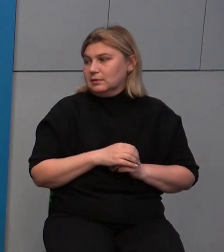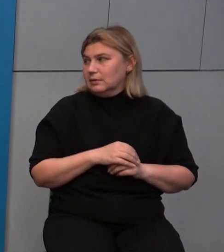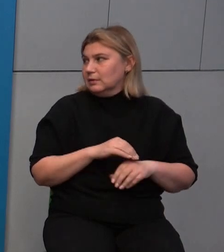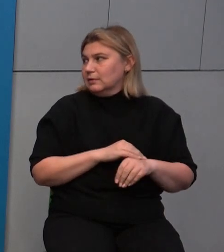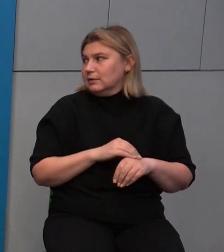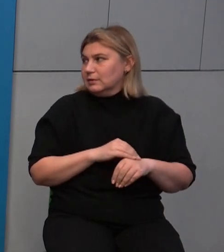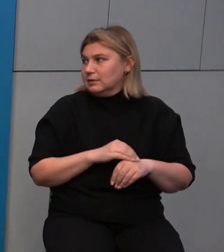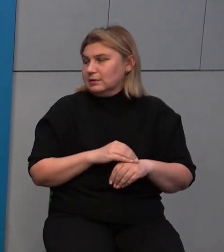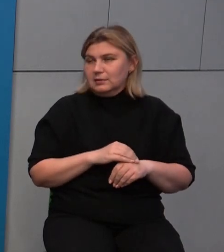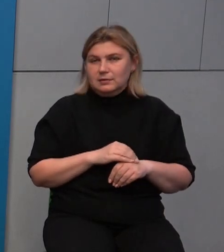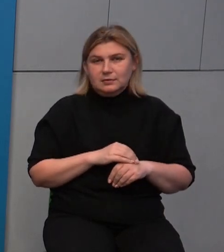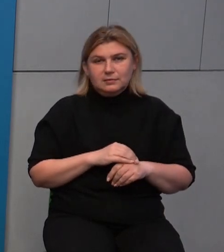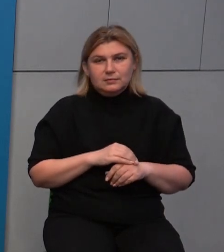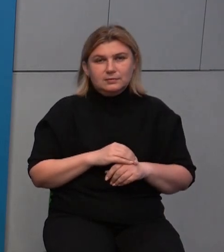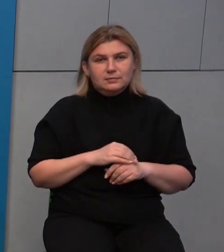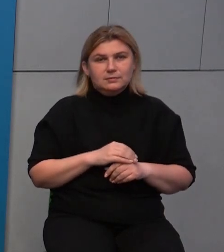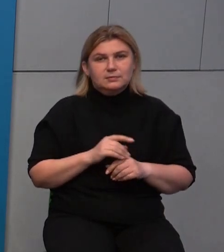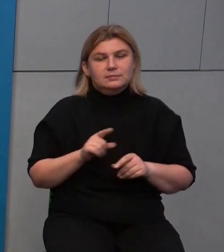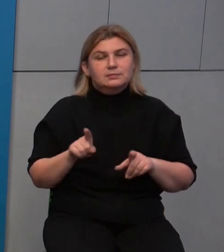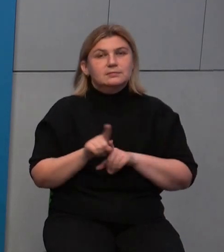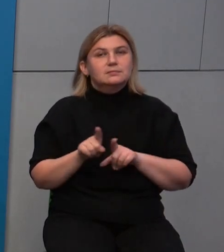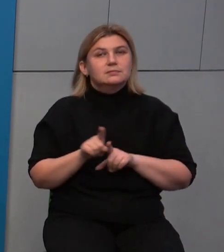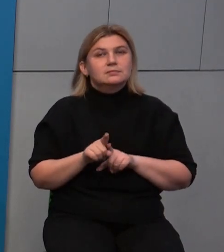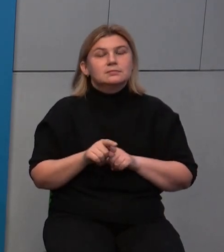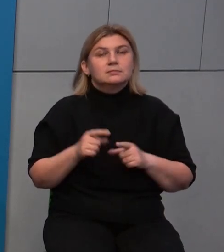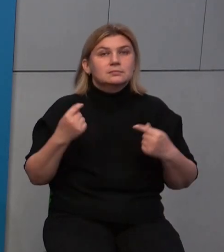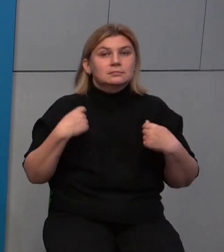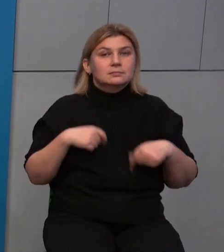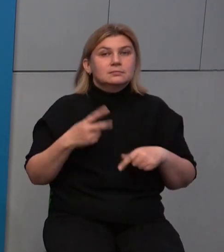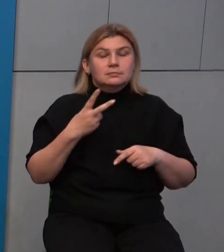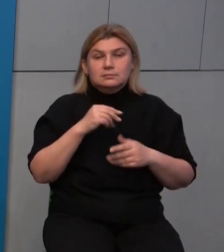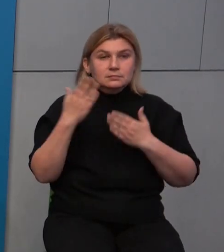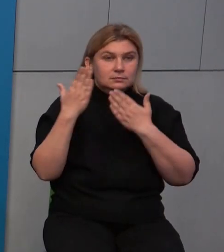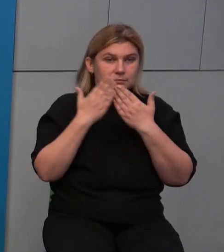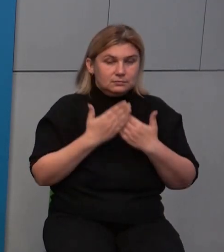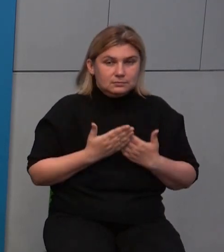To jest materiał również dla tych osób, które nie czytają i nie wiedzą,